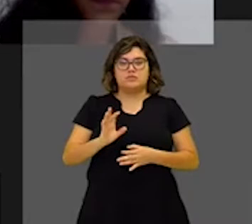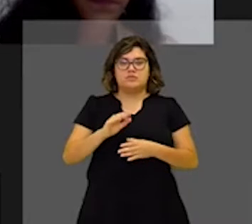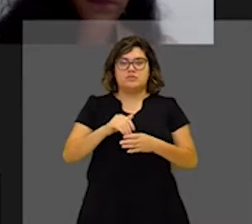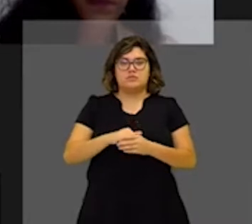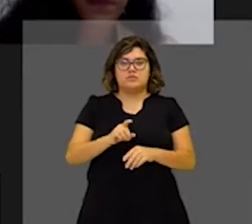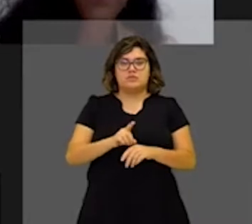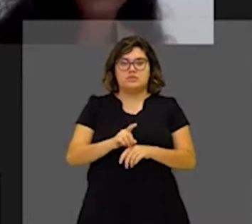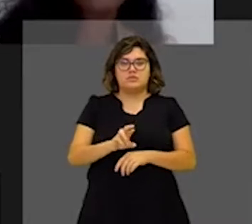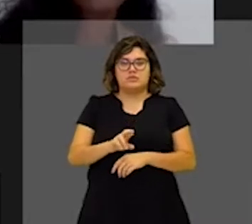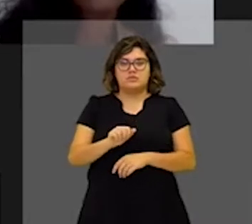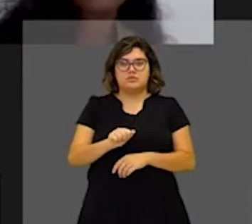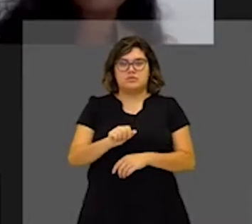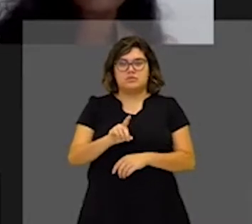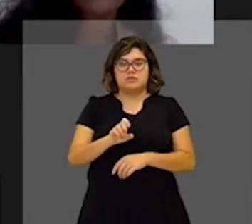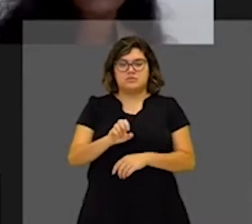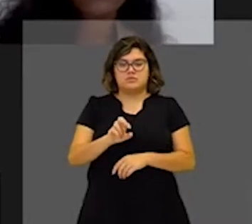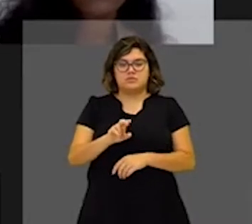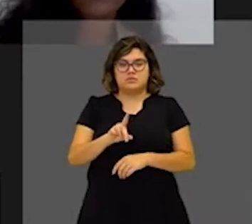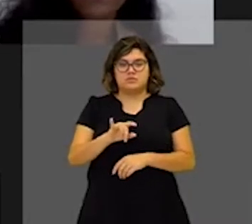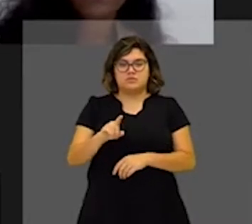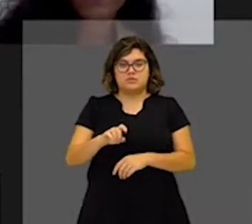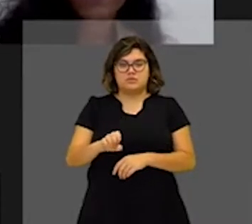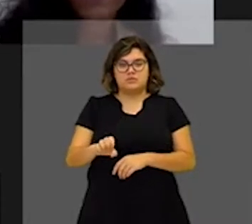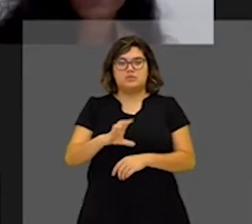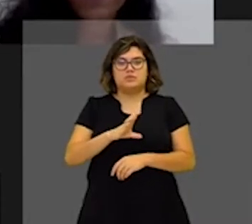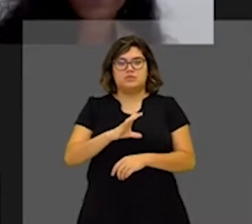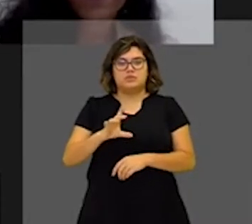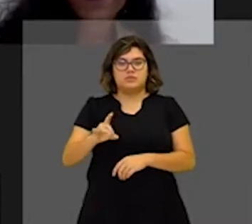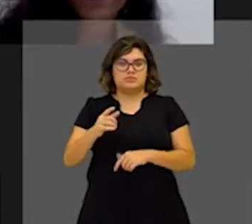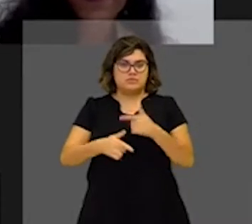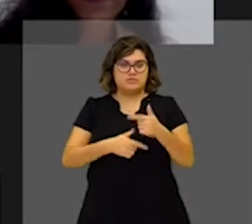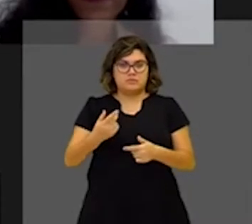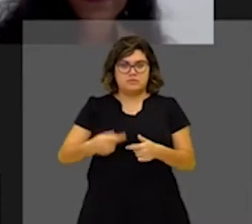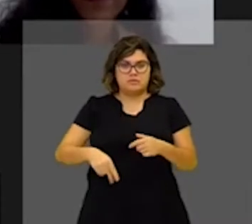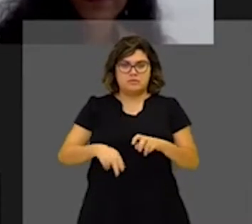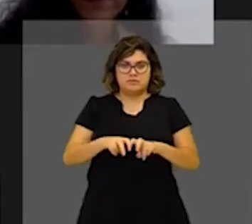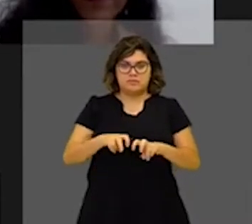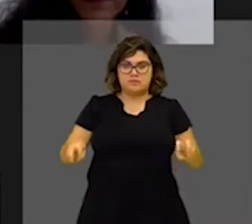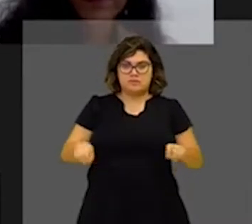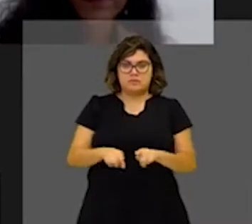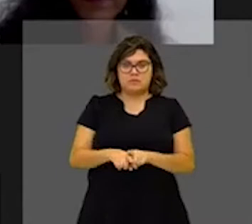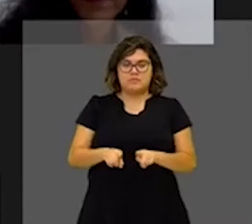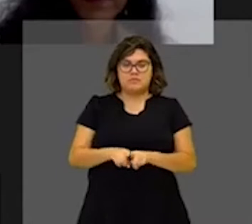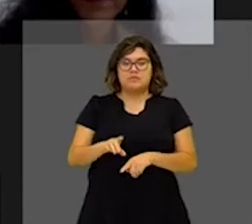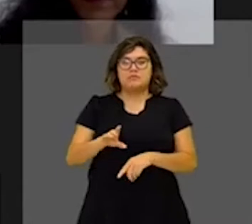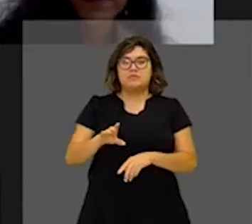Lima coordenadora dos trabalhos dessa mesa quem sabe a senhora cientista política pesquisadora e